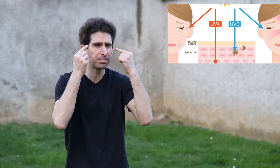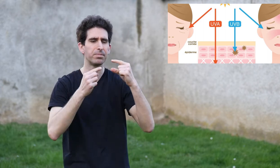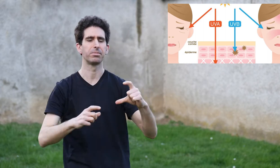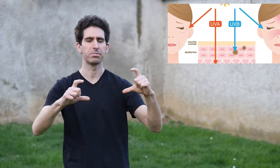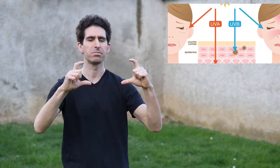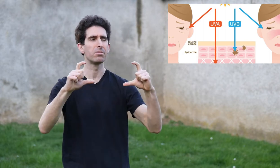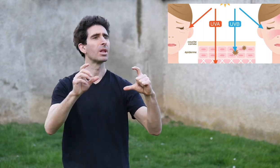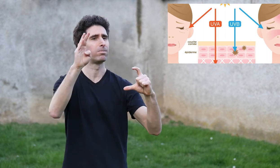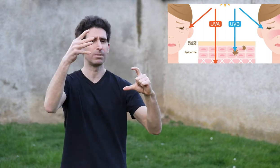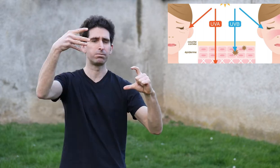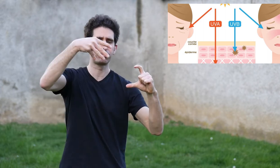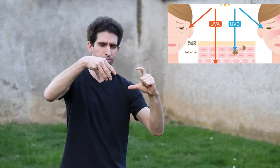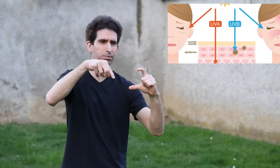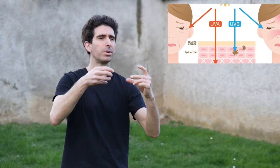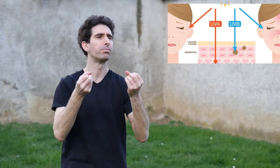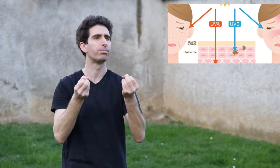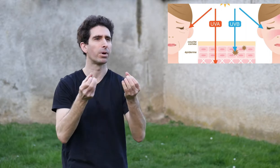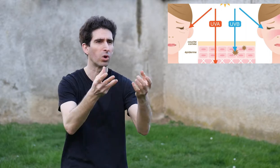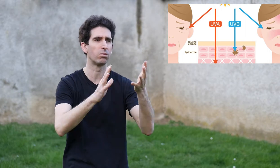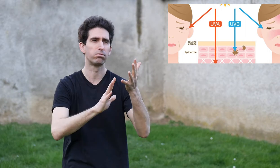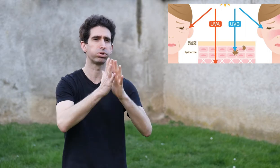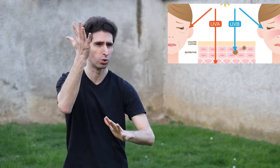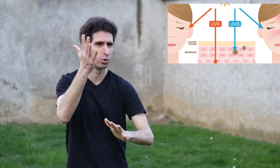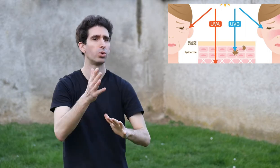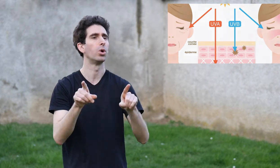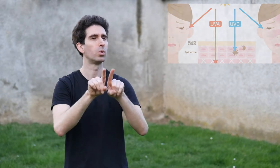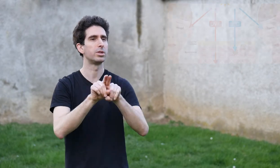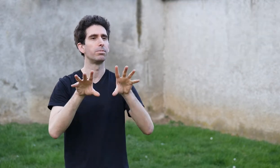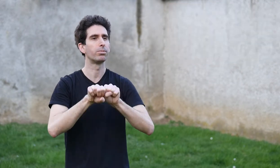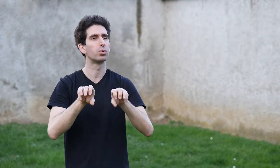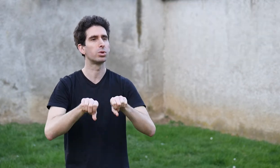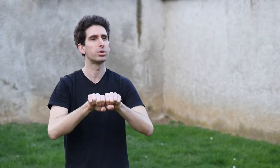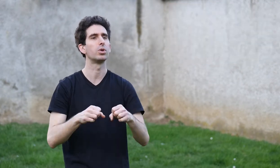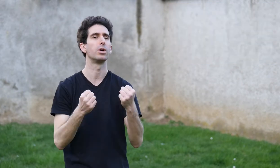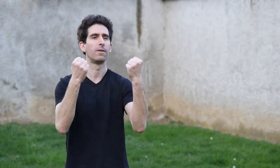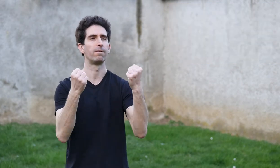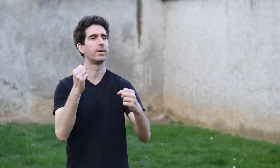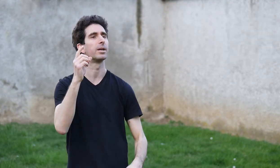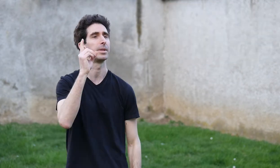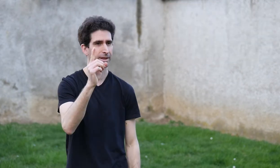Les ultraviolets B pénètrent moins et sont responsables des coups de soleil ainsi que la synthèse de la vitamine D.